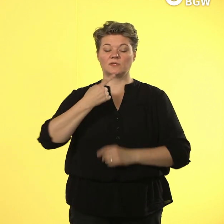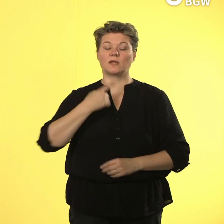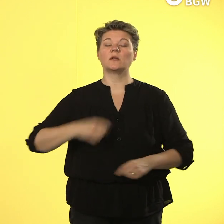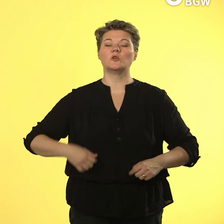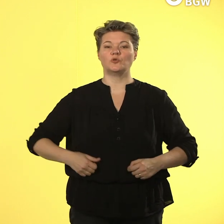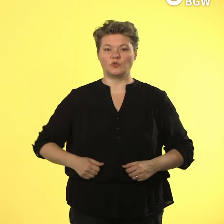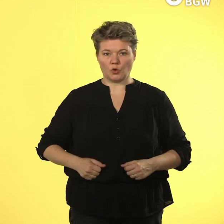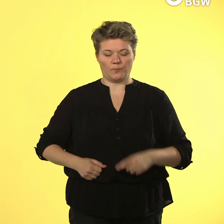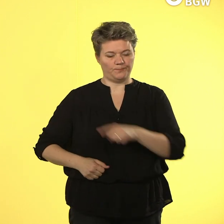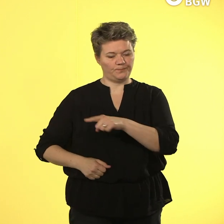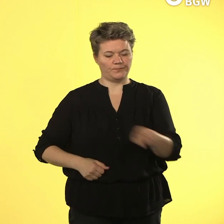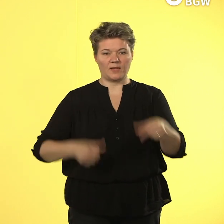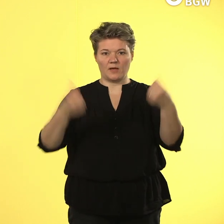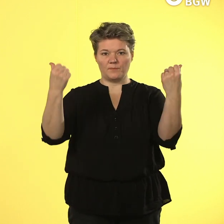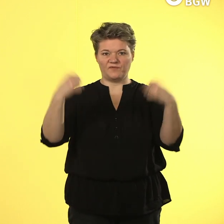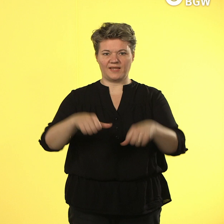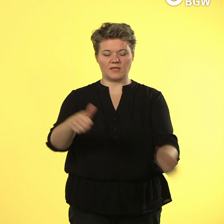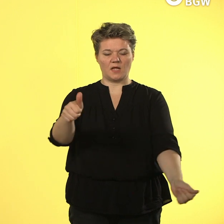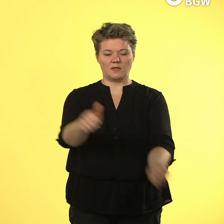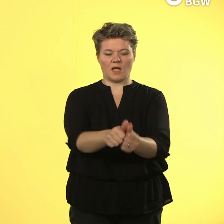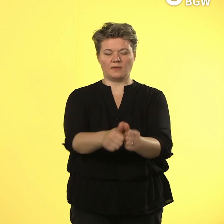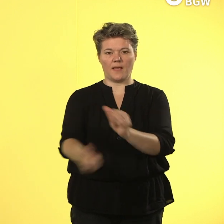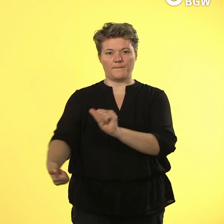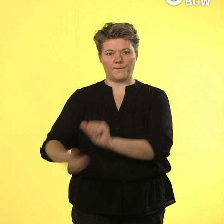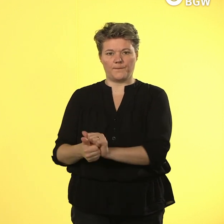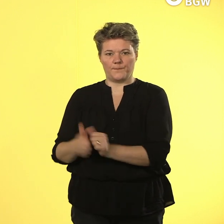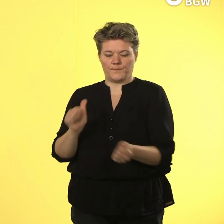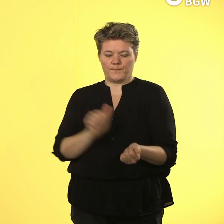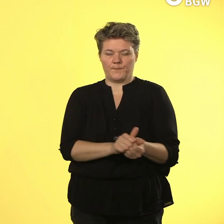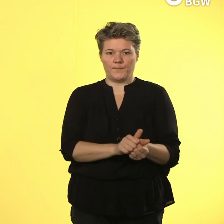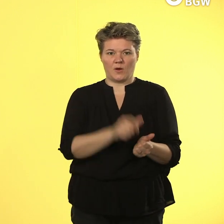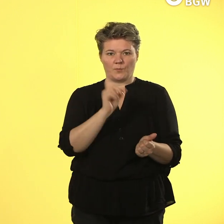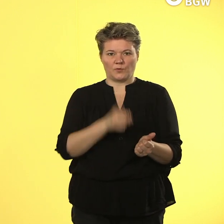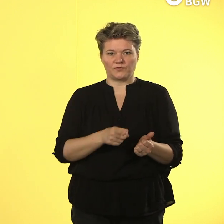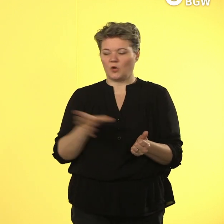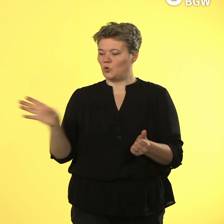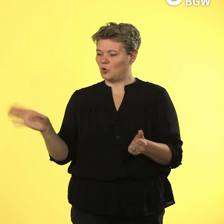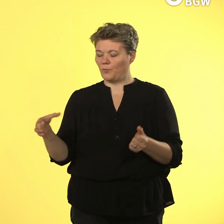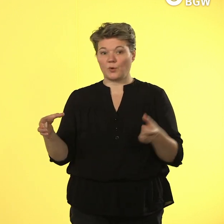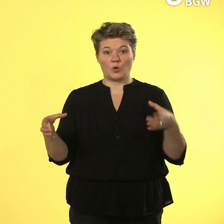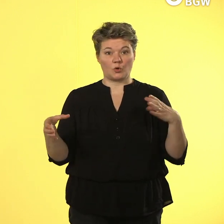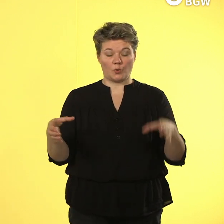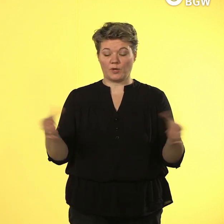Wir müssen mit einer anderen Gruppe zusammen umziehen in neue Häuser. Veränderungen waren für unsere Klient*innen schlecht,